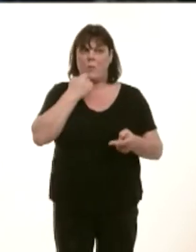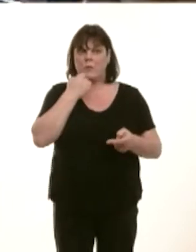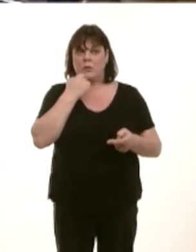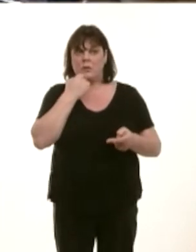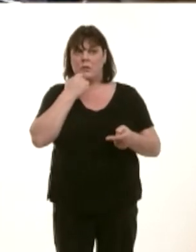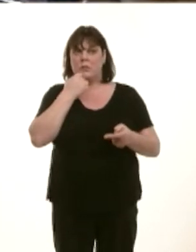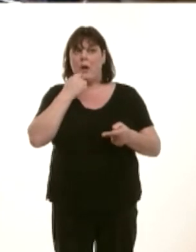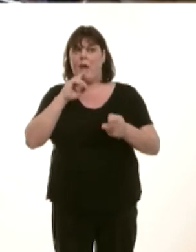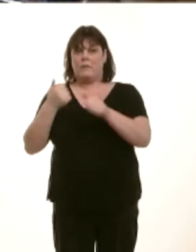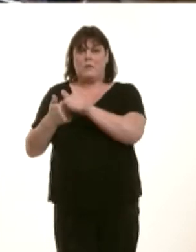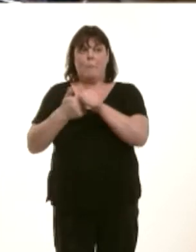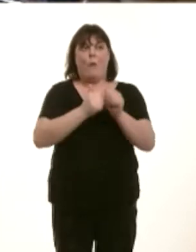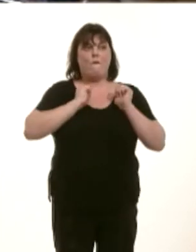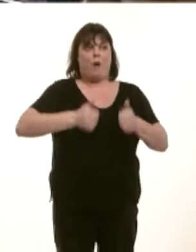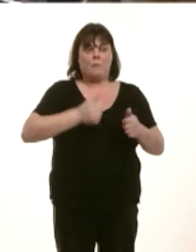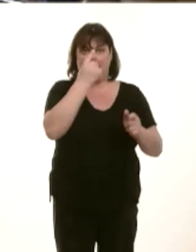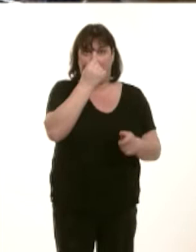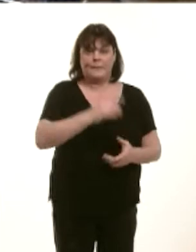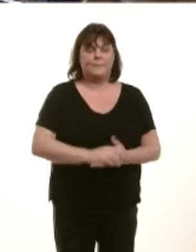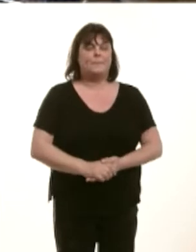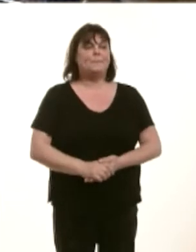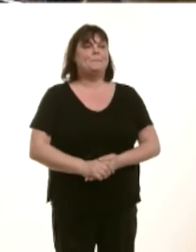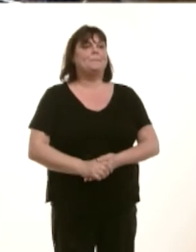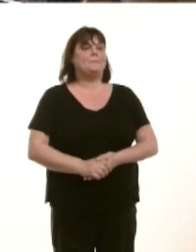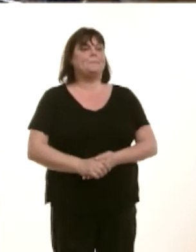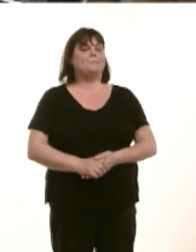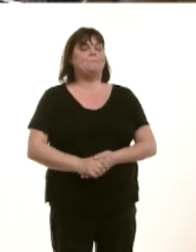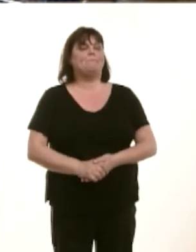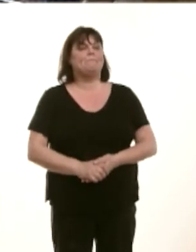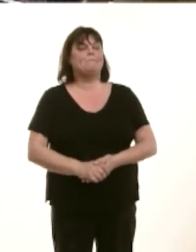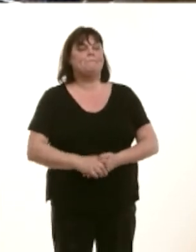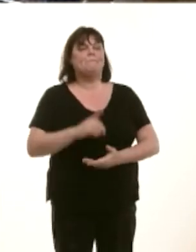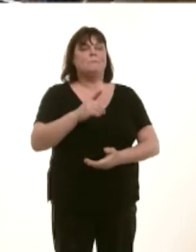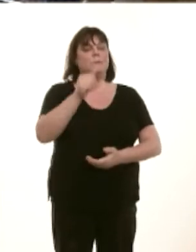Steffan i roi barn ffermwyr Cymru ynglyn ‚ír sefyllfa ‚ llaeth. Mae wastad yn anodd o